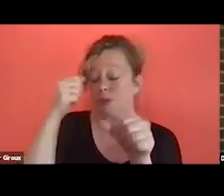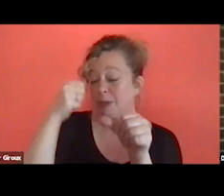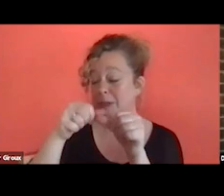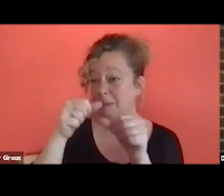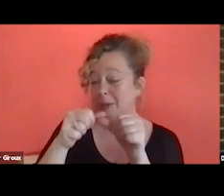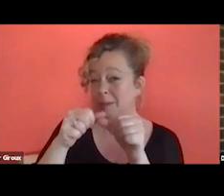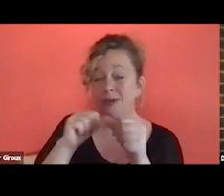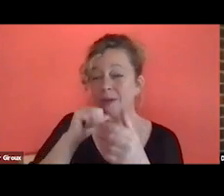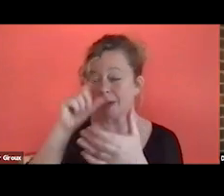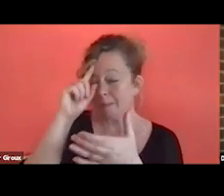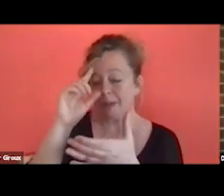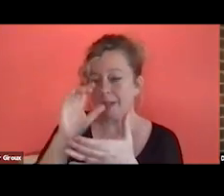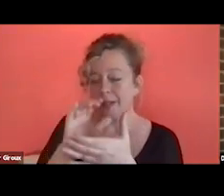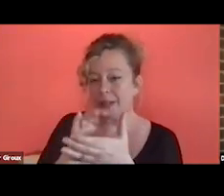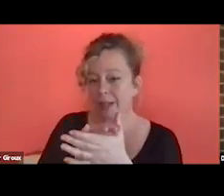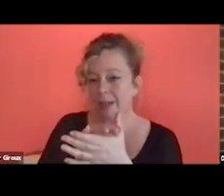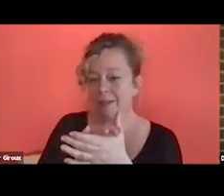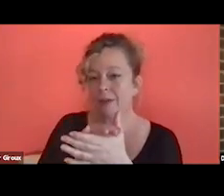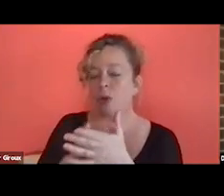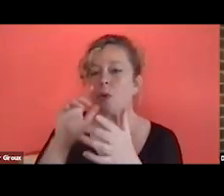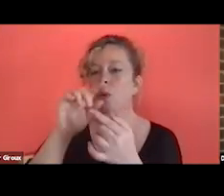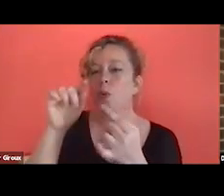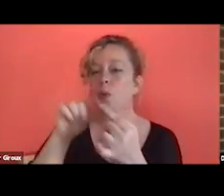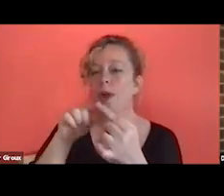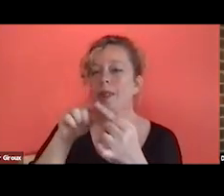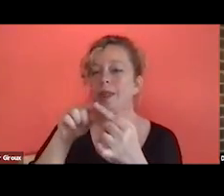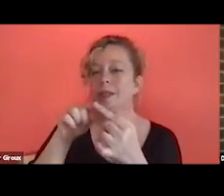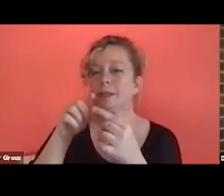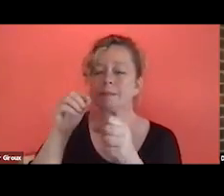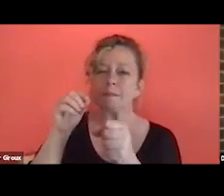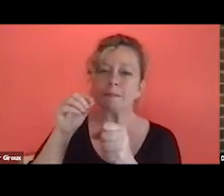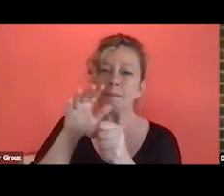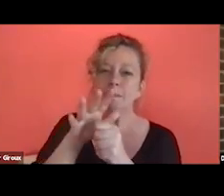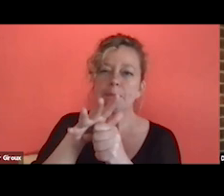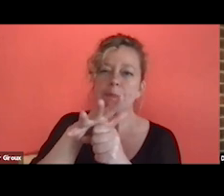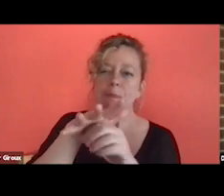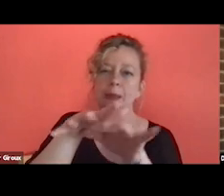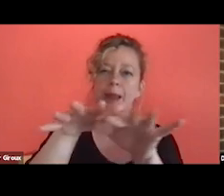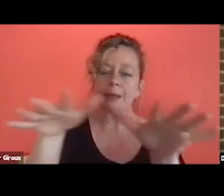cuando se apoderó esta pandemia? Ya es un recuerdo lejano.